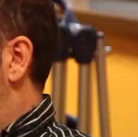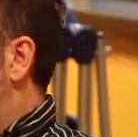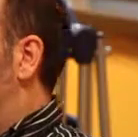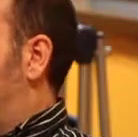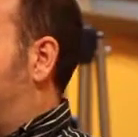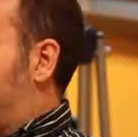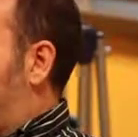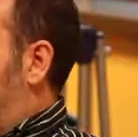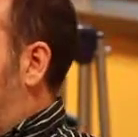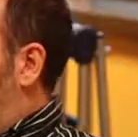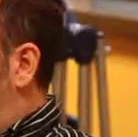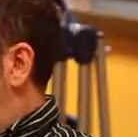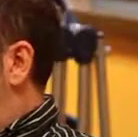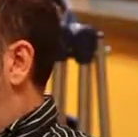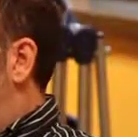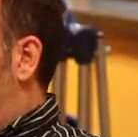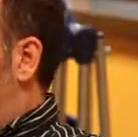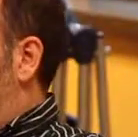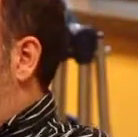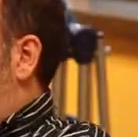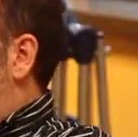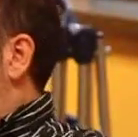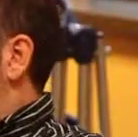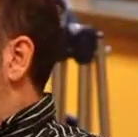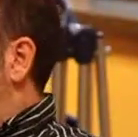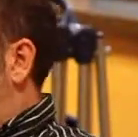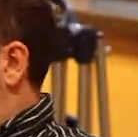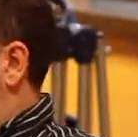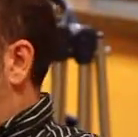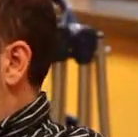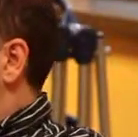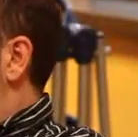si puedes compartir algún tipo de extracto de los